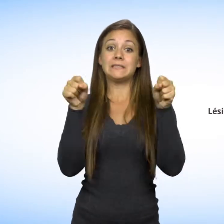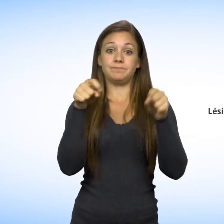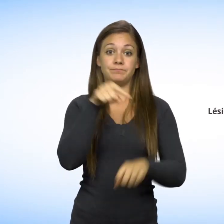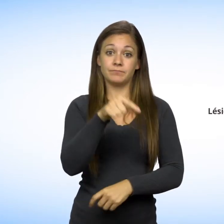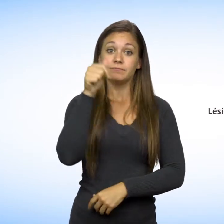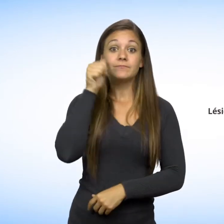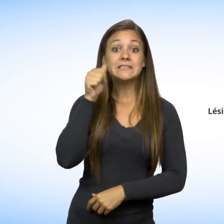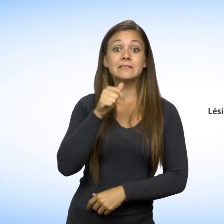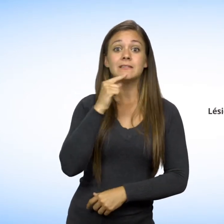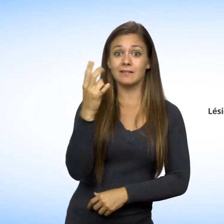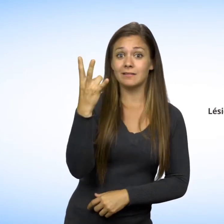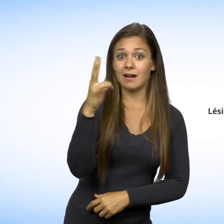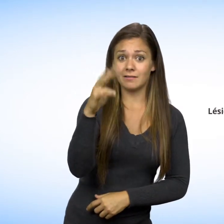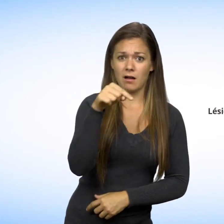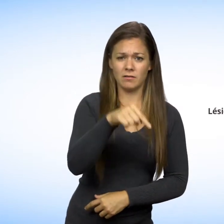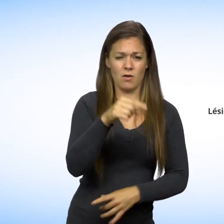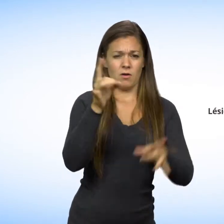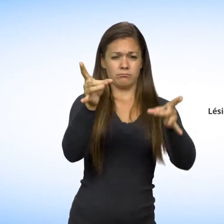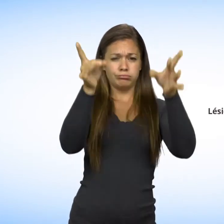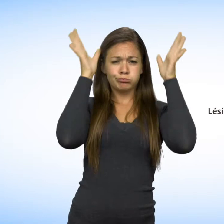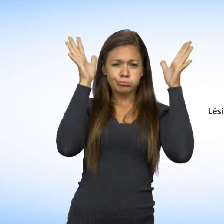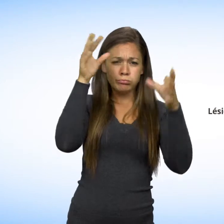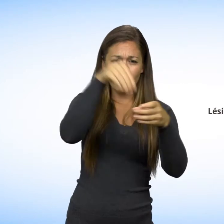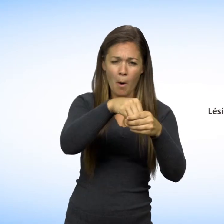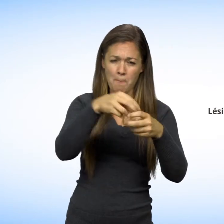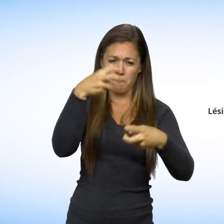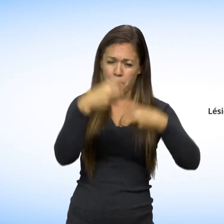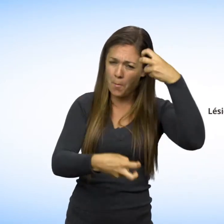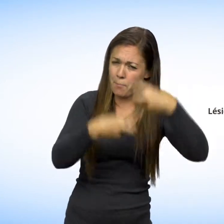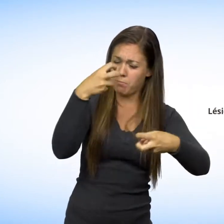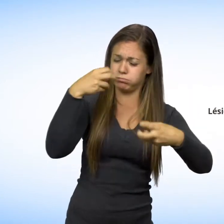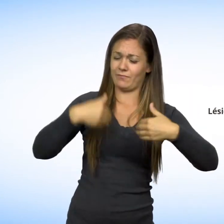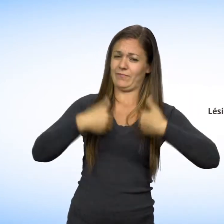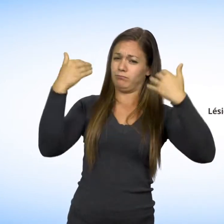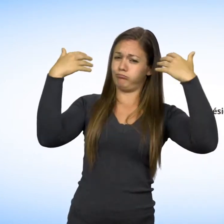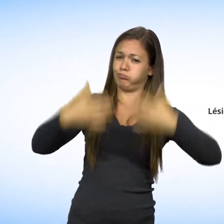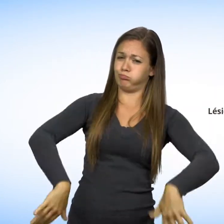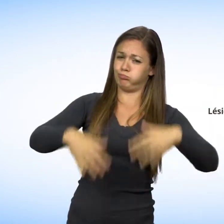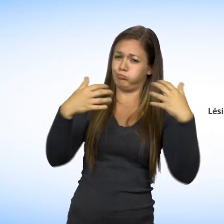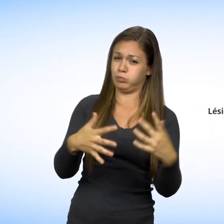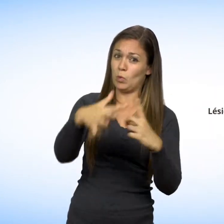Une jeune fille de 17 ans vit de sérieuses difficultés à la maison.